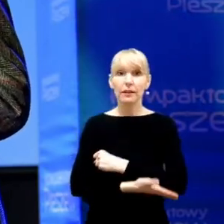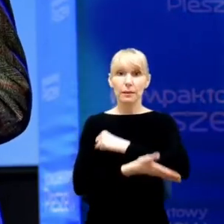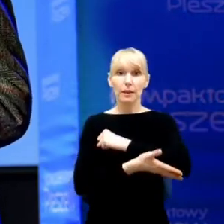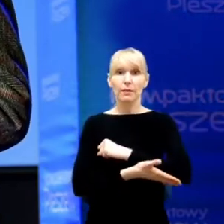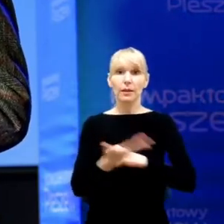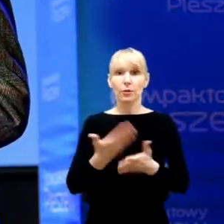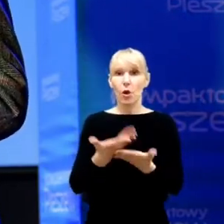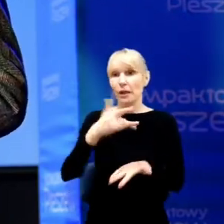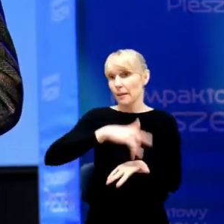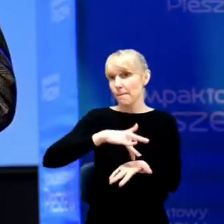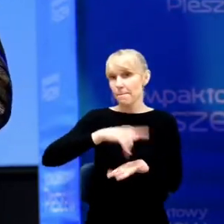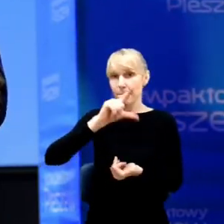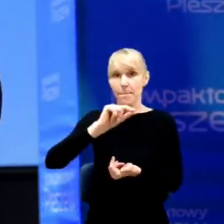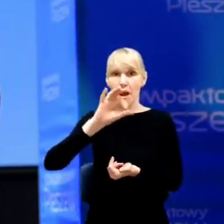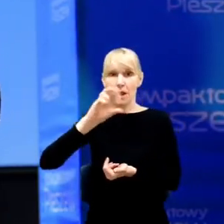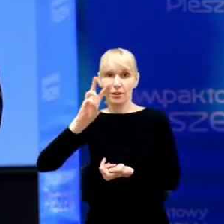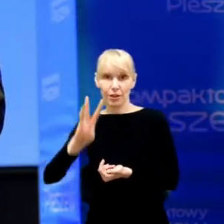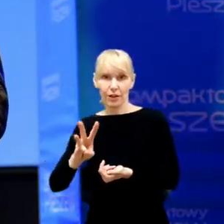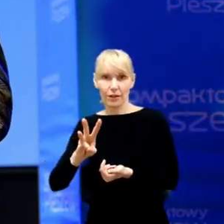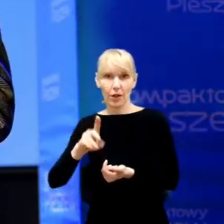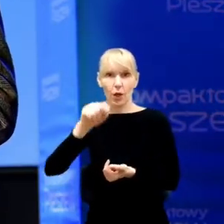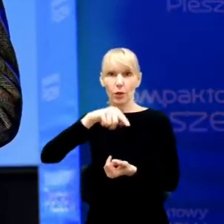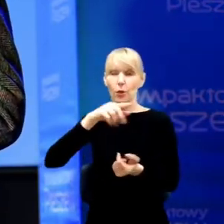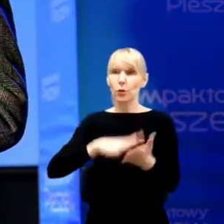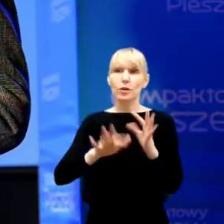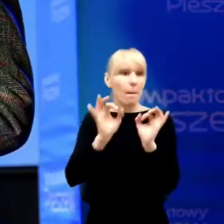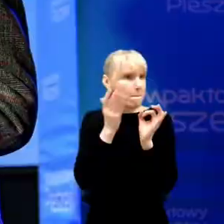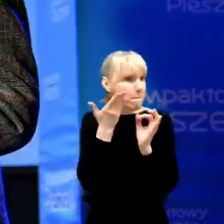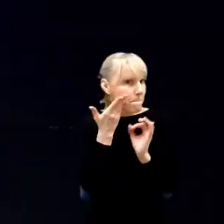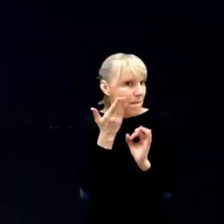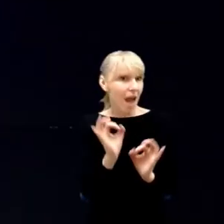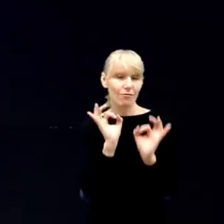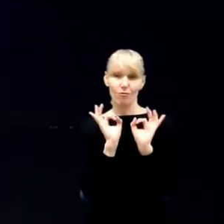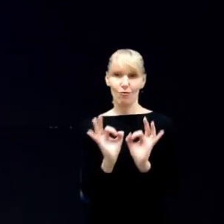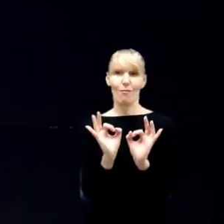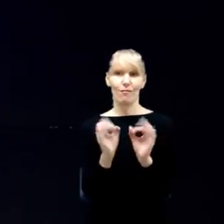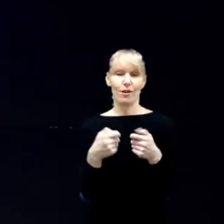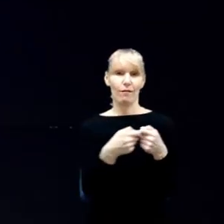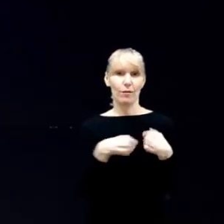Nam się tu po prostu bardzo dobrze współpracuje. To nie pierwsze, bo poprzednią też.